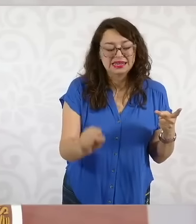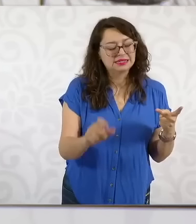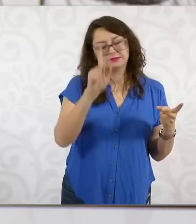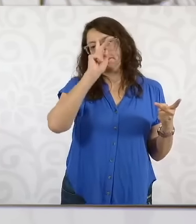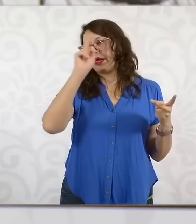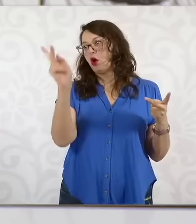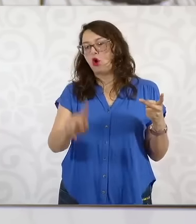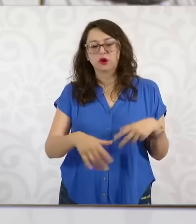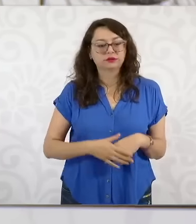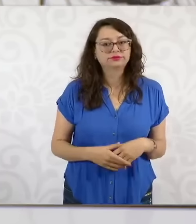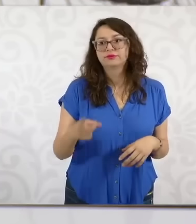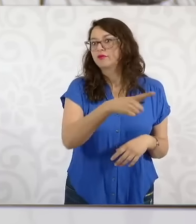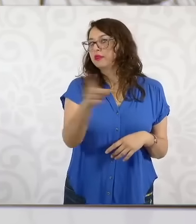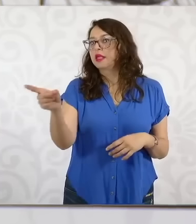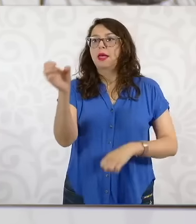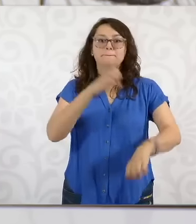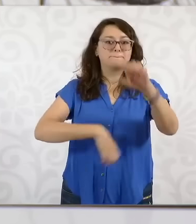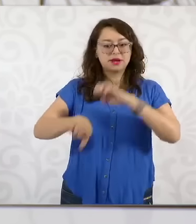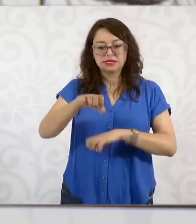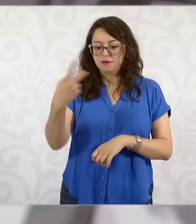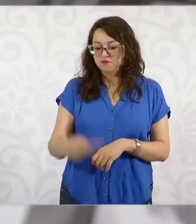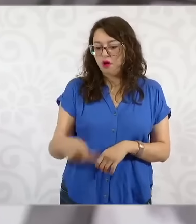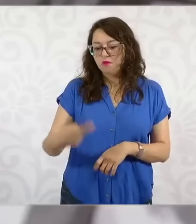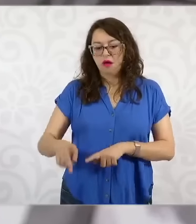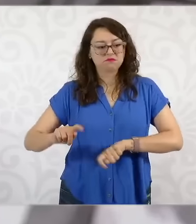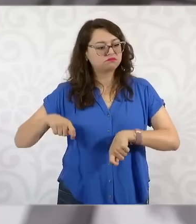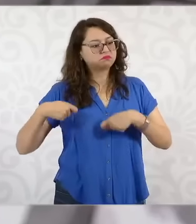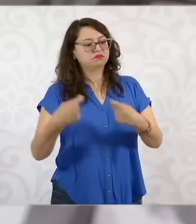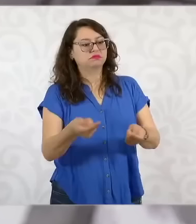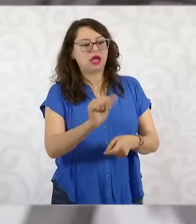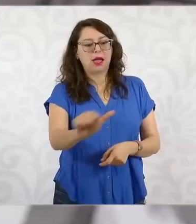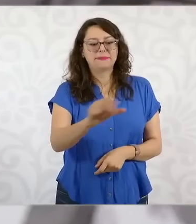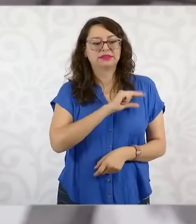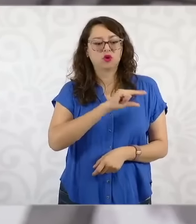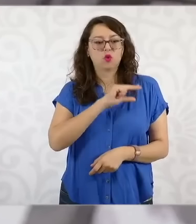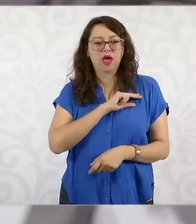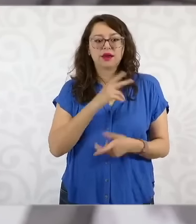en donde las empresas públicas fueron entregadas a privados y se convirtieron